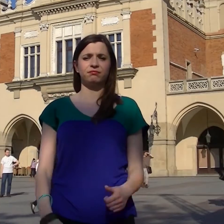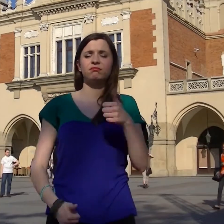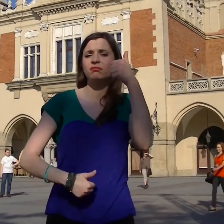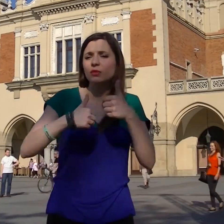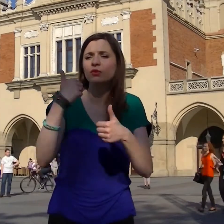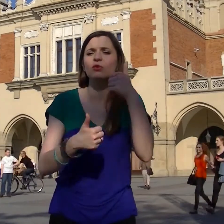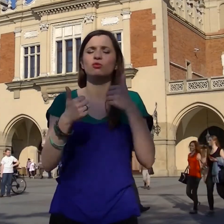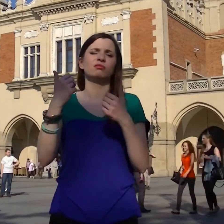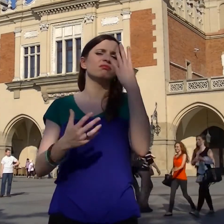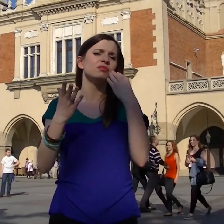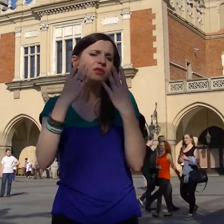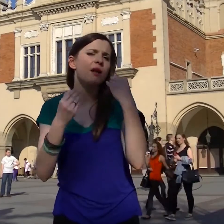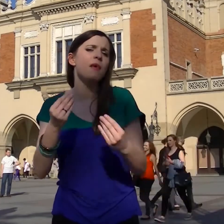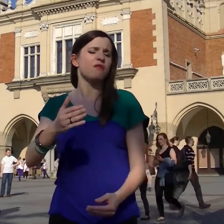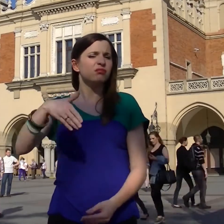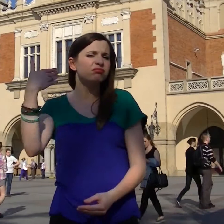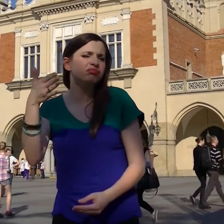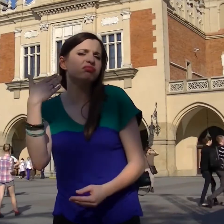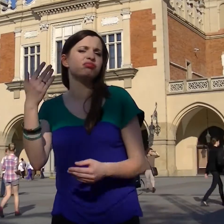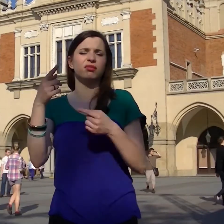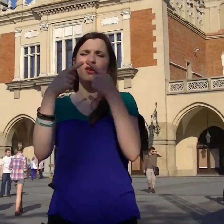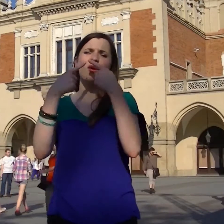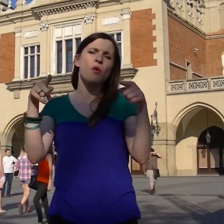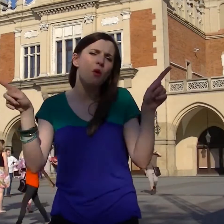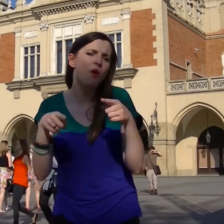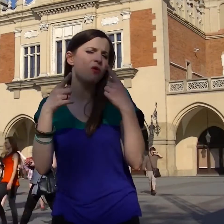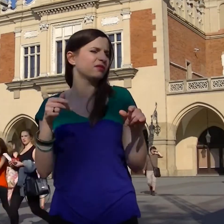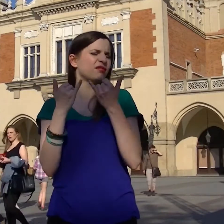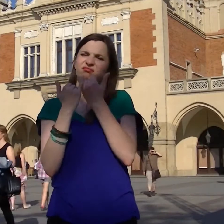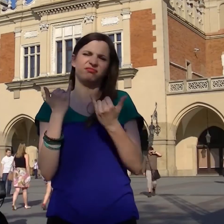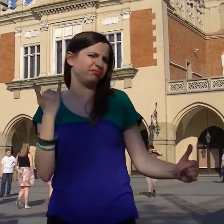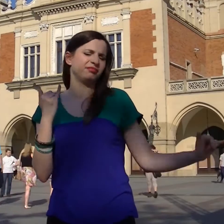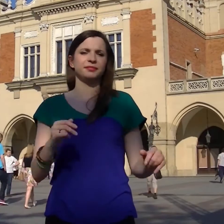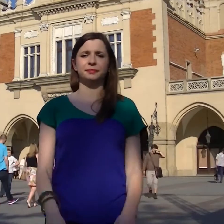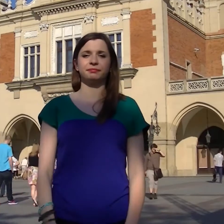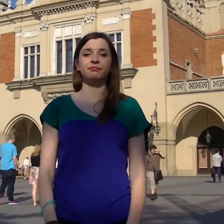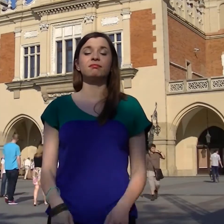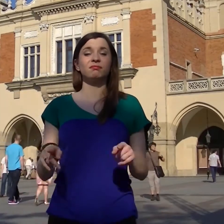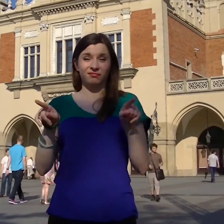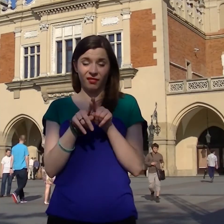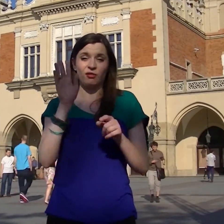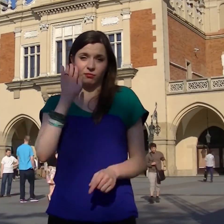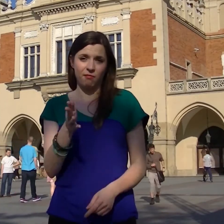W programie m.in konkursy, zabawy, prezentacje, występy muzyczne